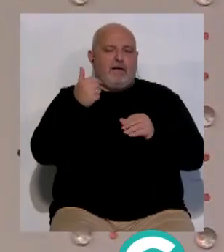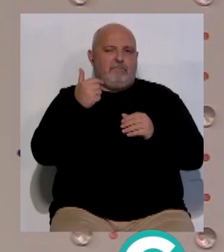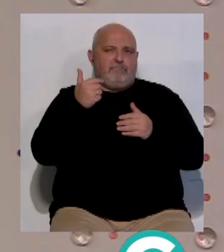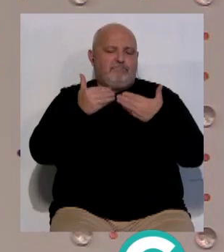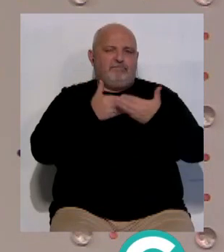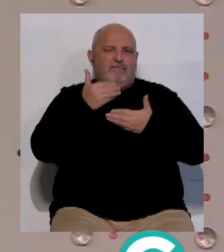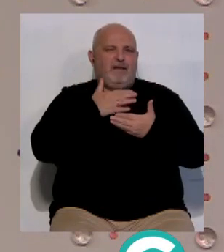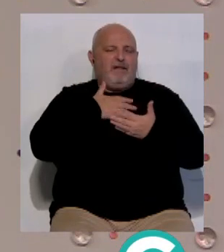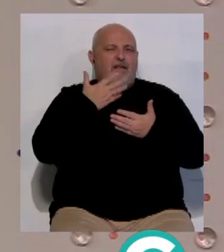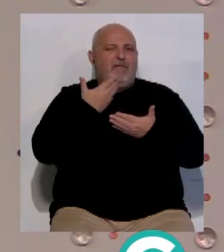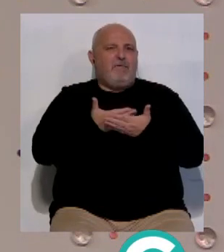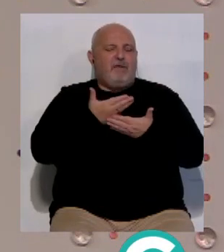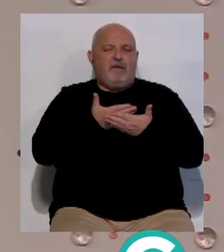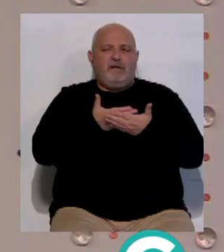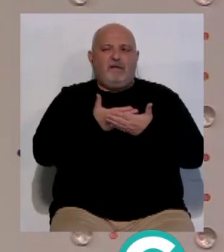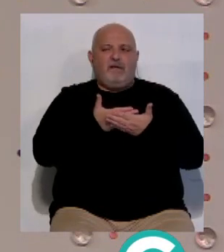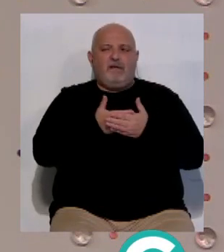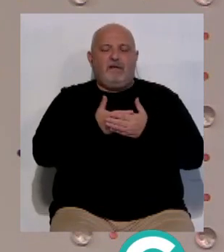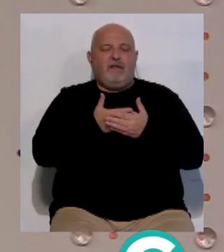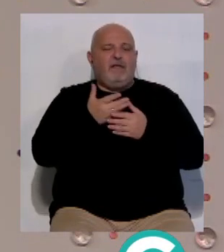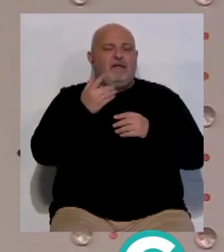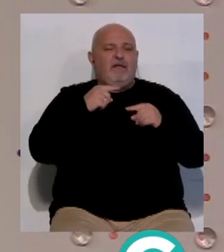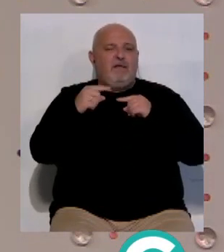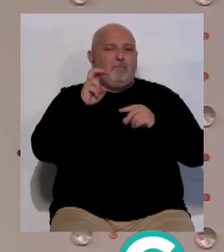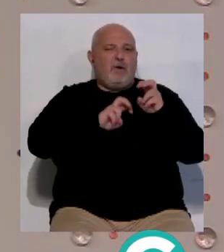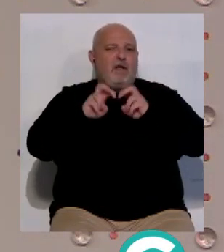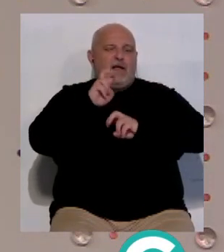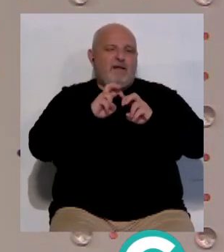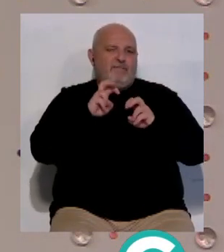jugadores que a demostrar pero claro el Míster tiene que encontrar ese equilibrio para que el